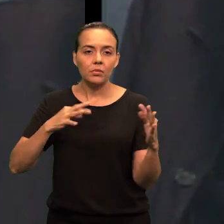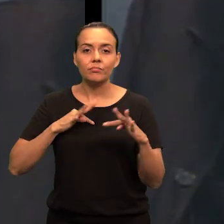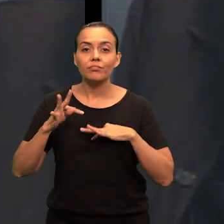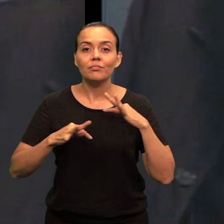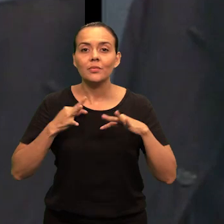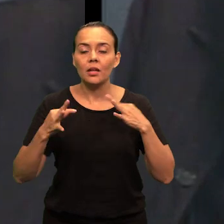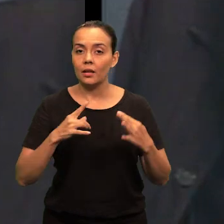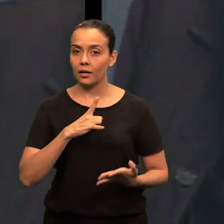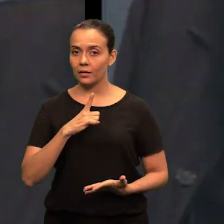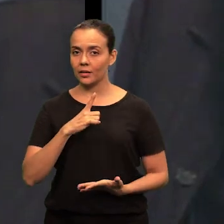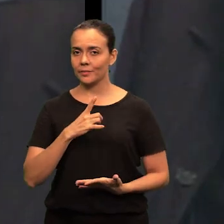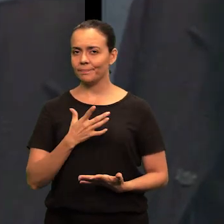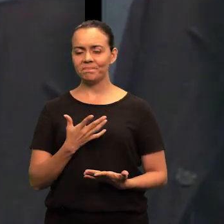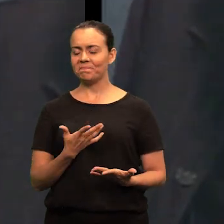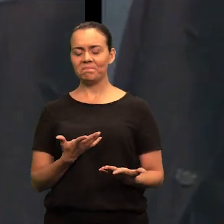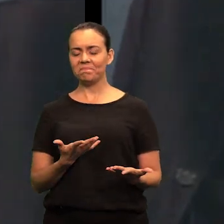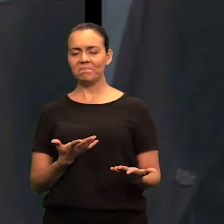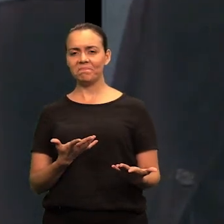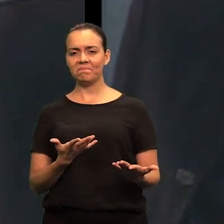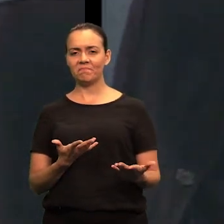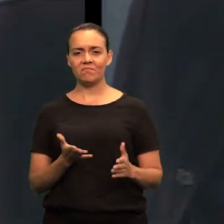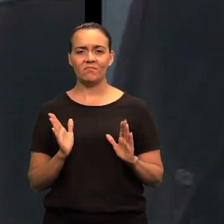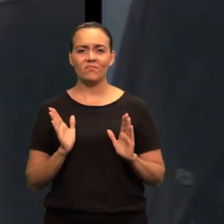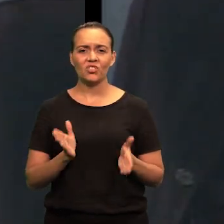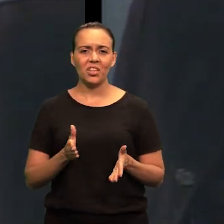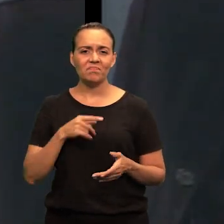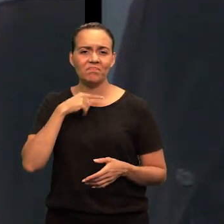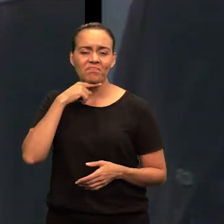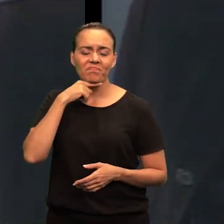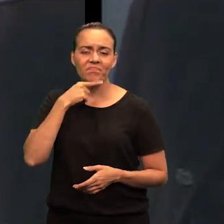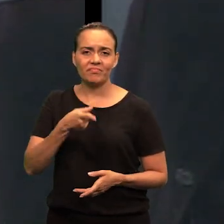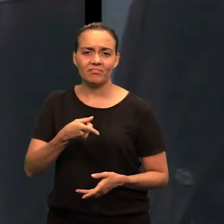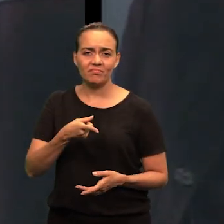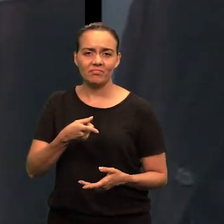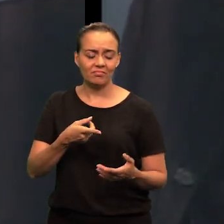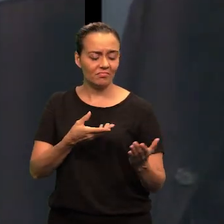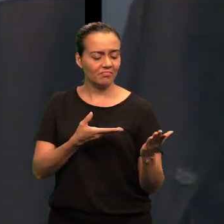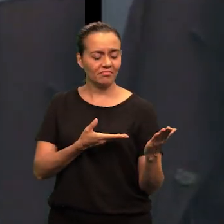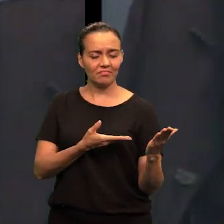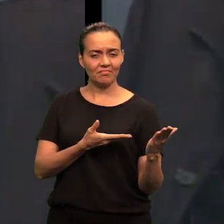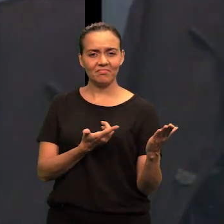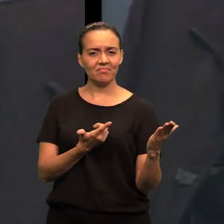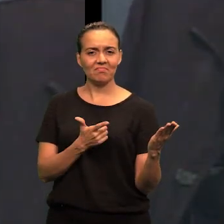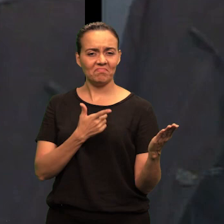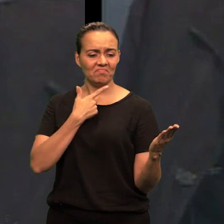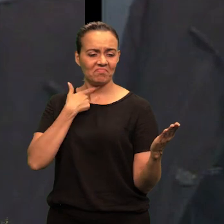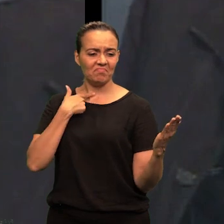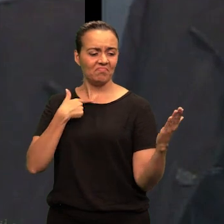Tem que haver alguma coisa implícita, para que se produza o efeito erótico, senão aquilo é uma imagem como outra qualquer,